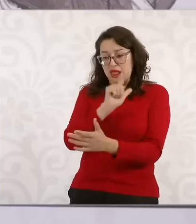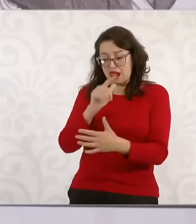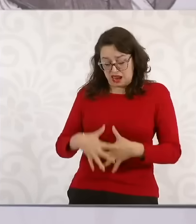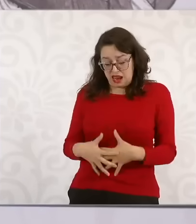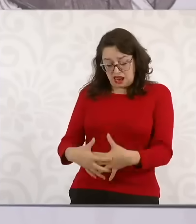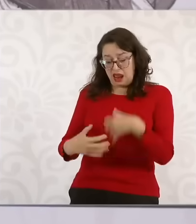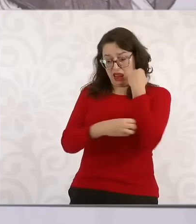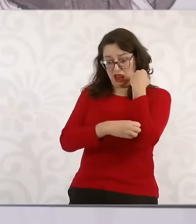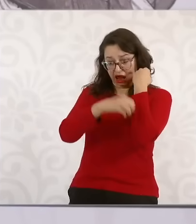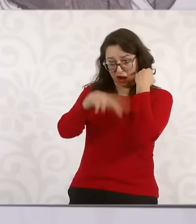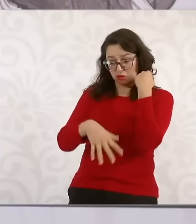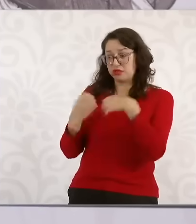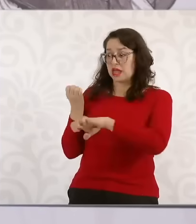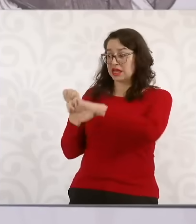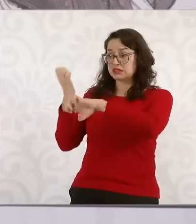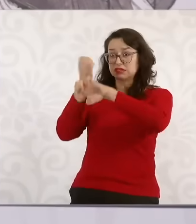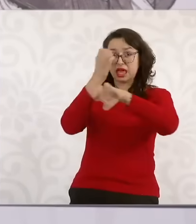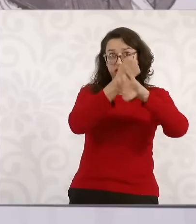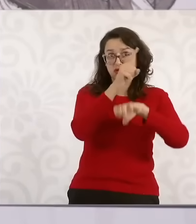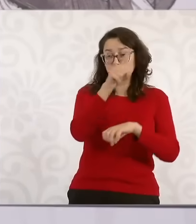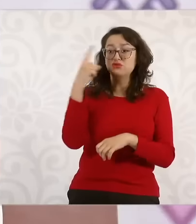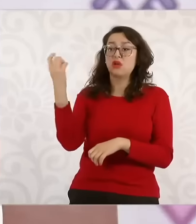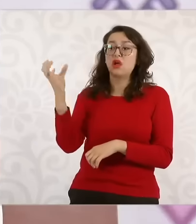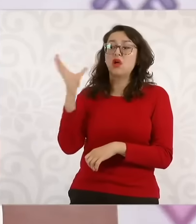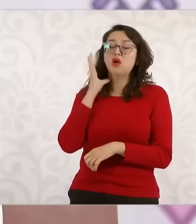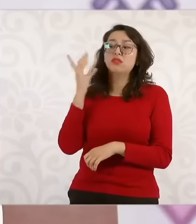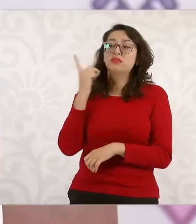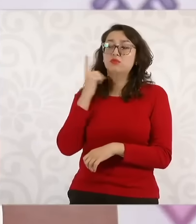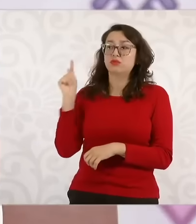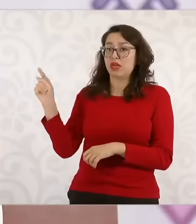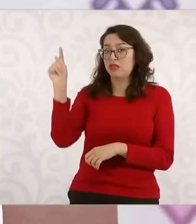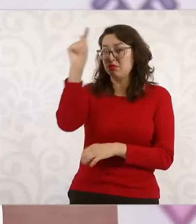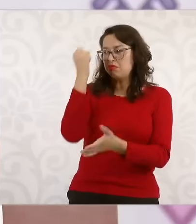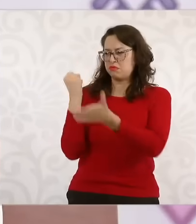depende los congresos locales. Eh, pero no tengo conocimiento exactamente qué pasó ayer en la